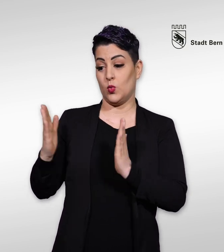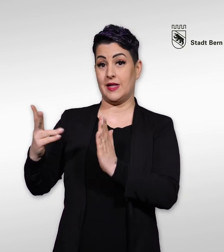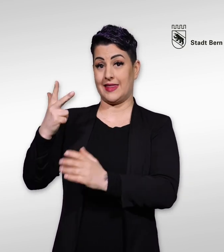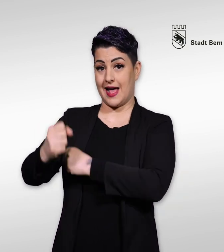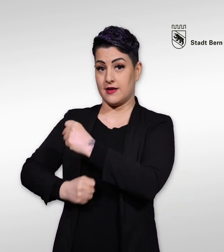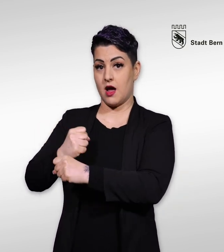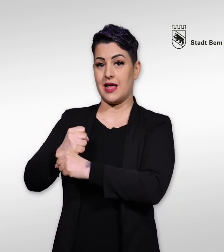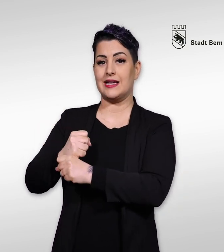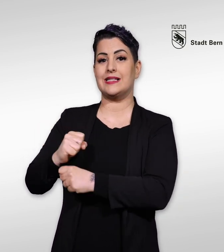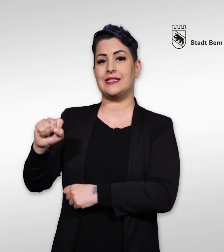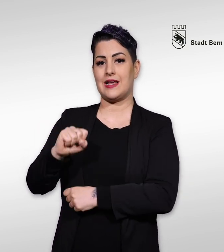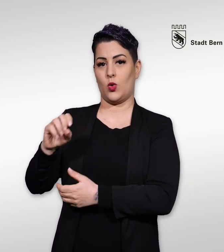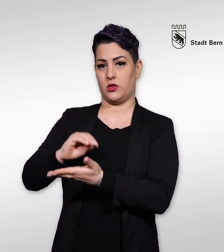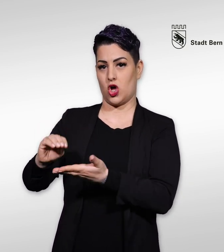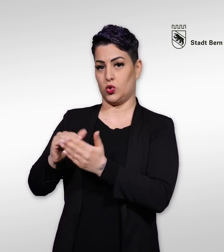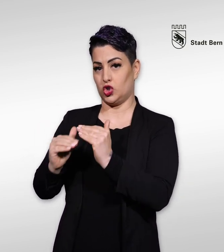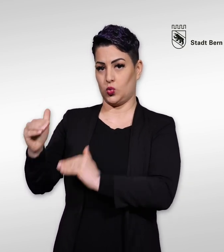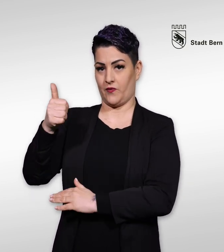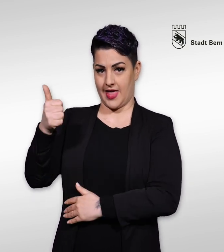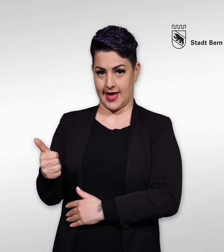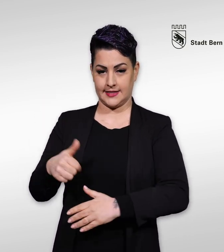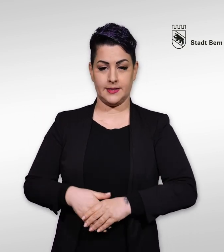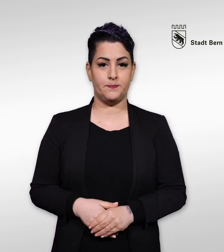und drei Jahre in die Sekundarstufe 1.